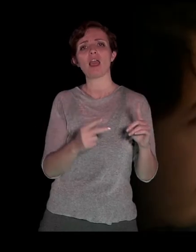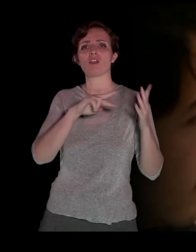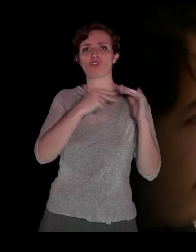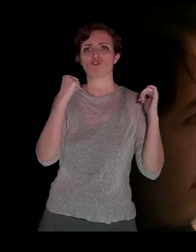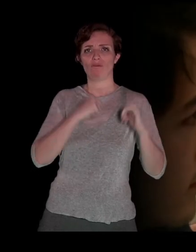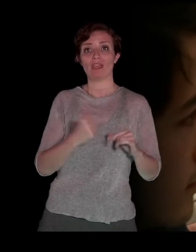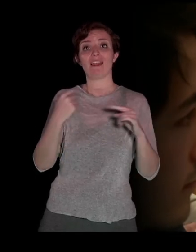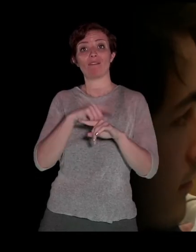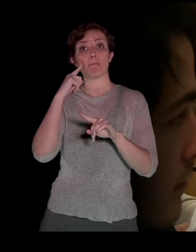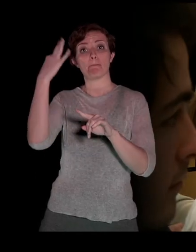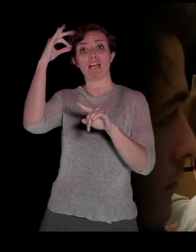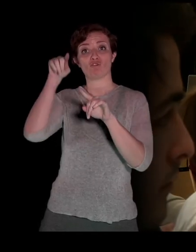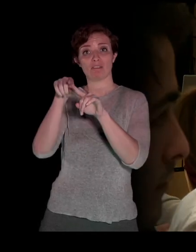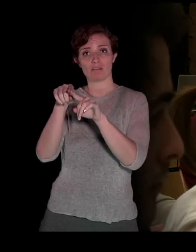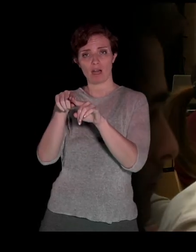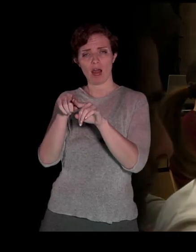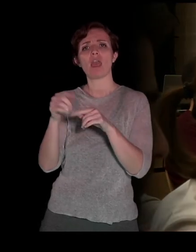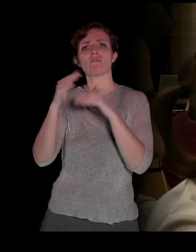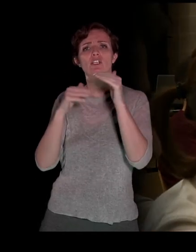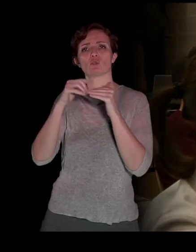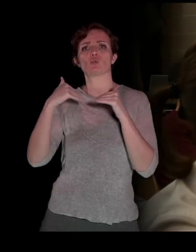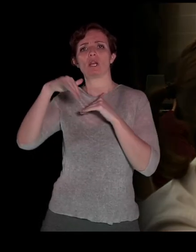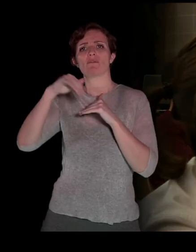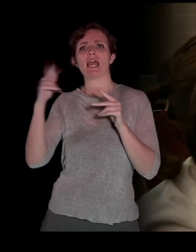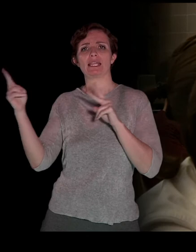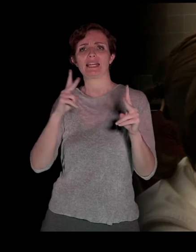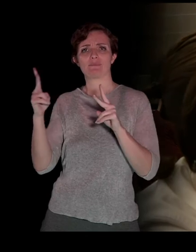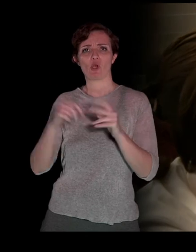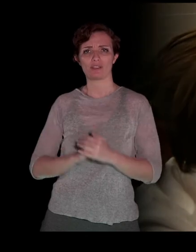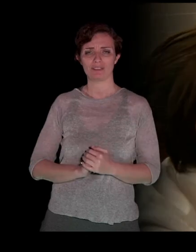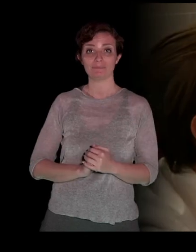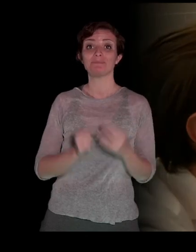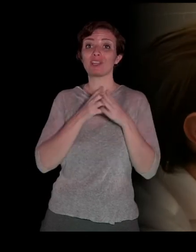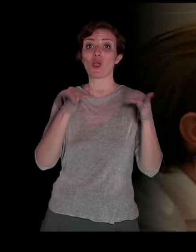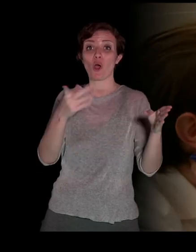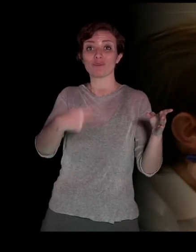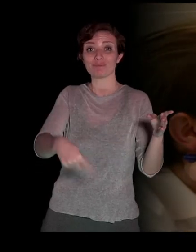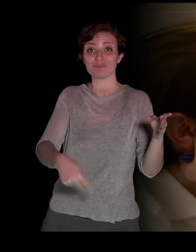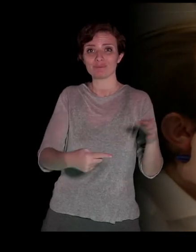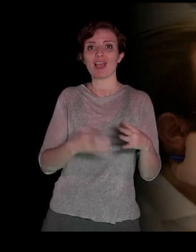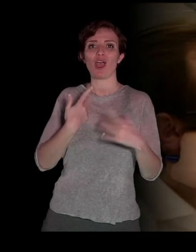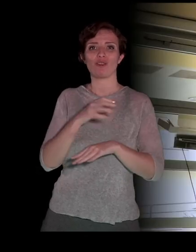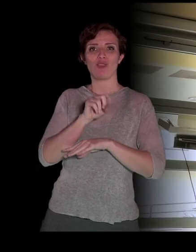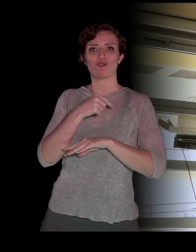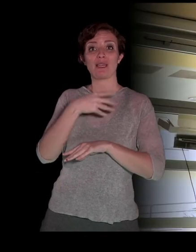e nella magistrale in Infrastrutture viarie e trasporti. Sarò il docente di questo corso MOOC,